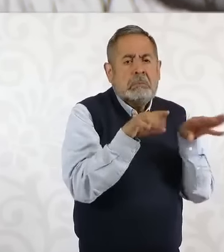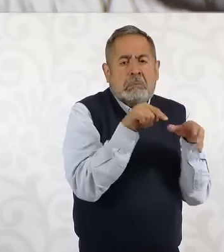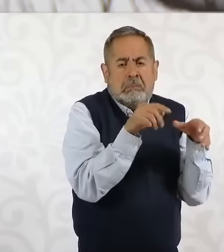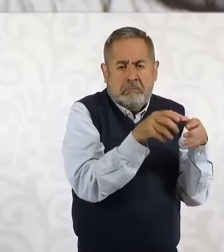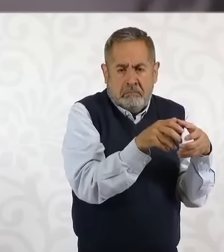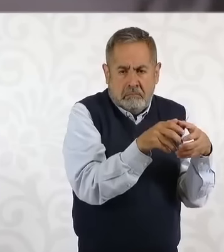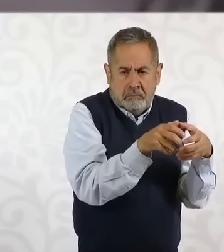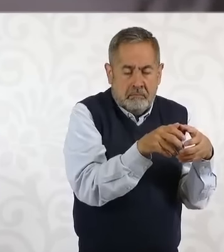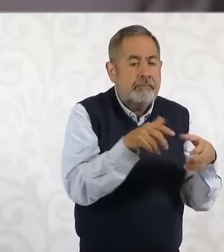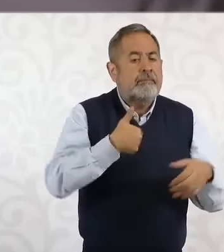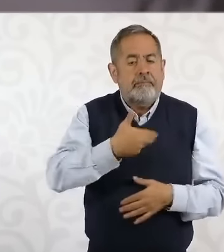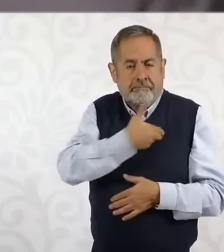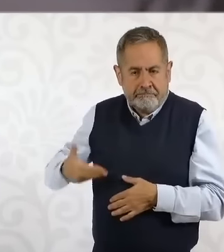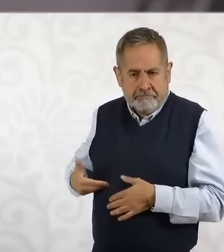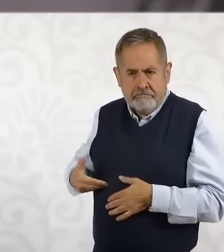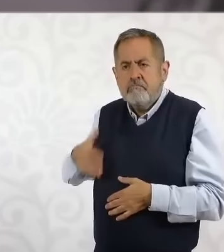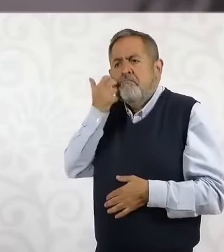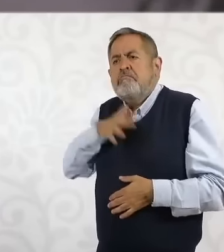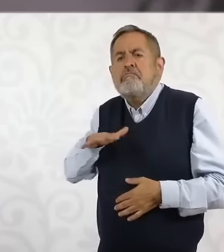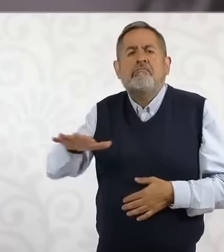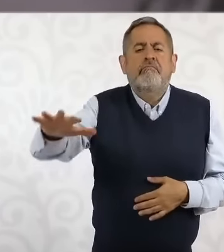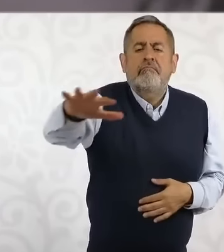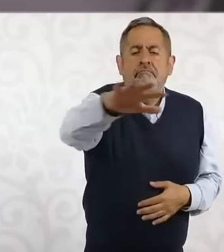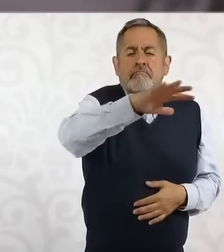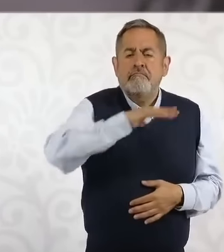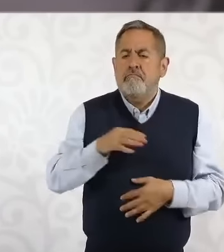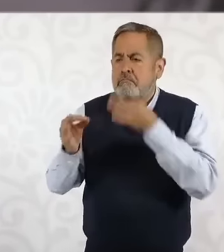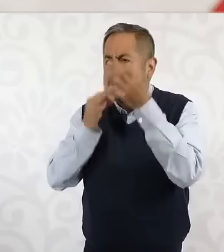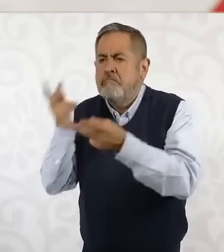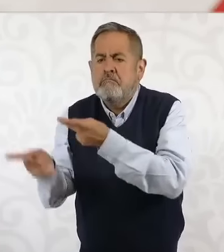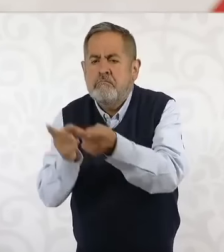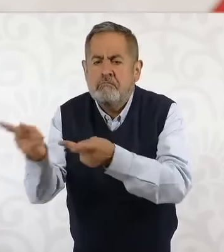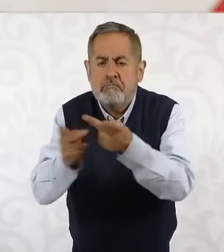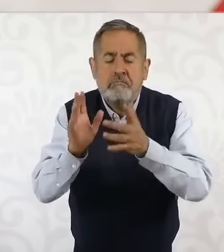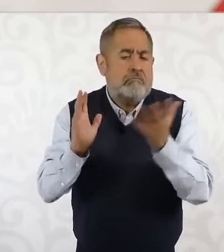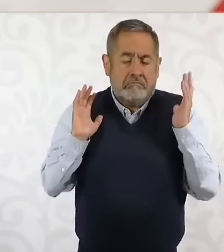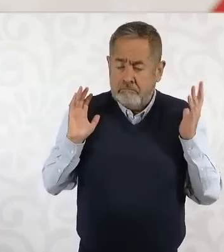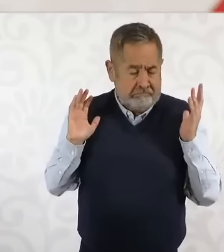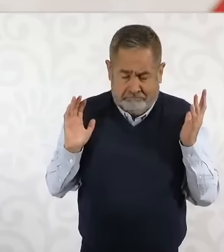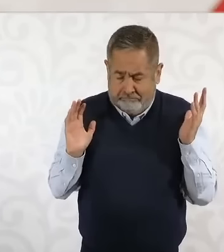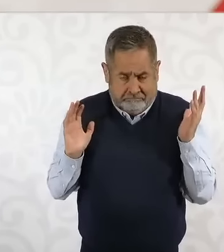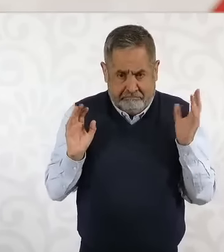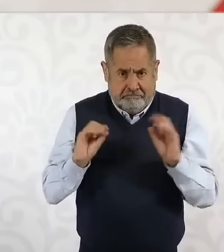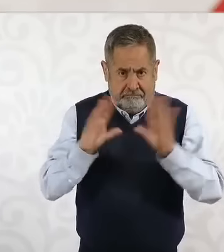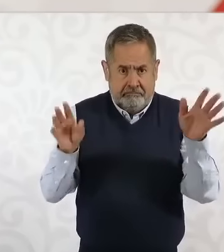La Presidencia de la República tiene su espacio de difusión y la discusión de cómo debe evaluarse